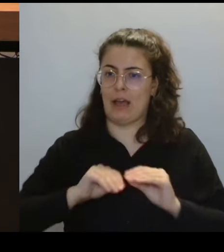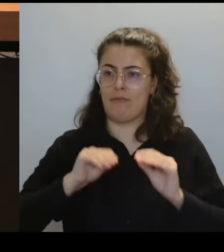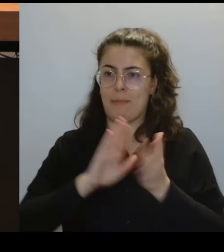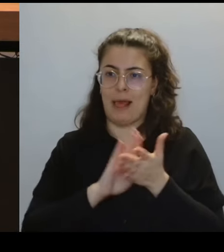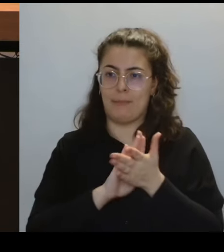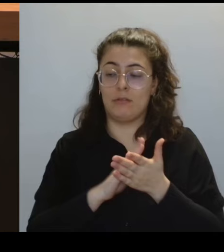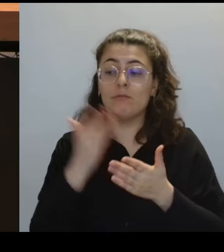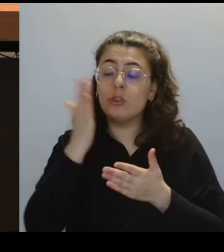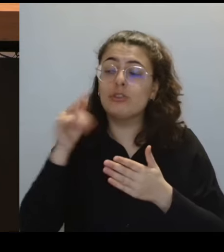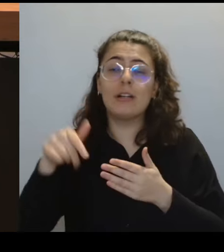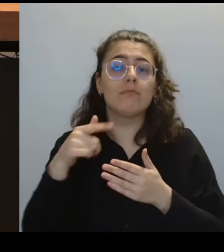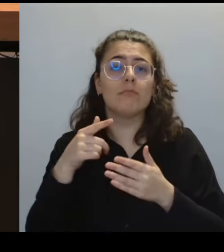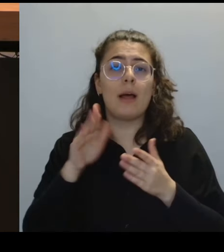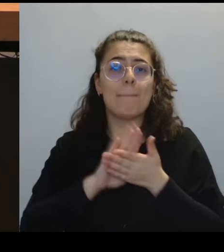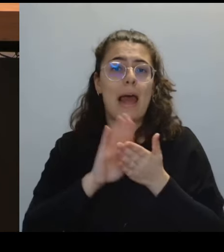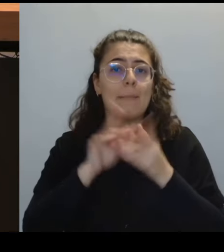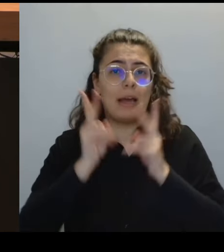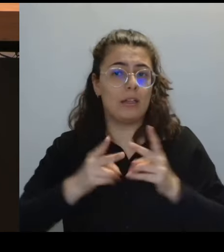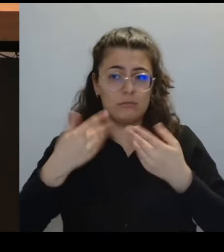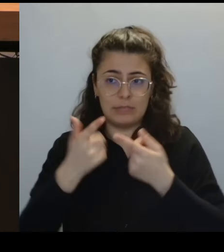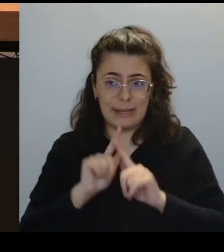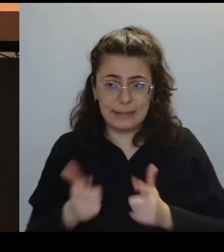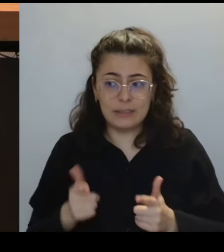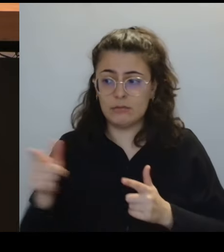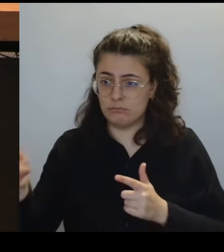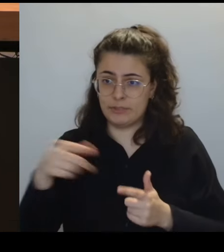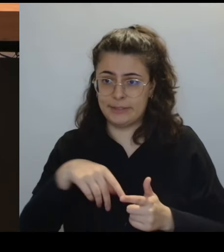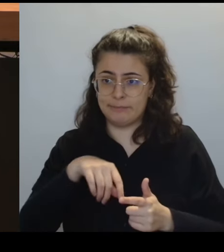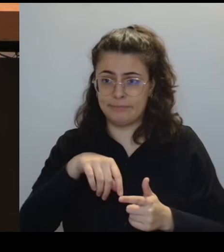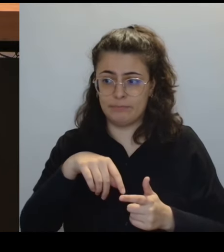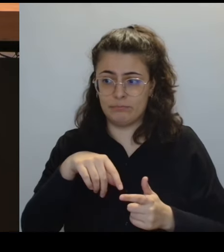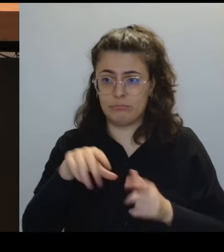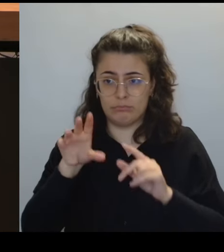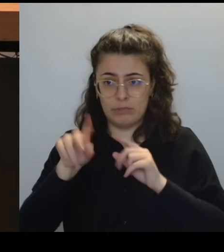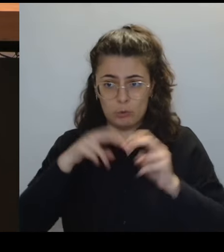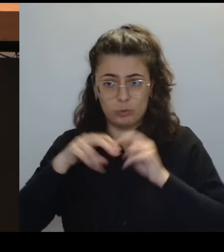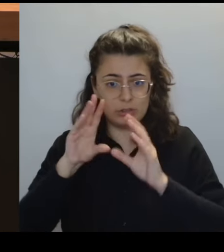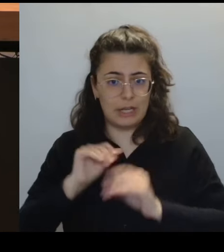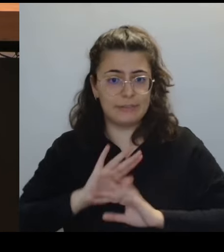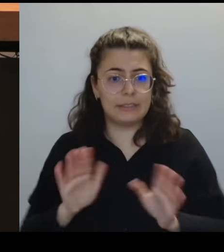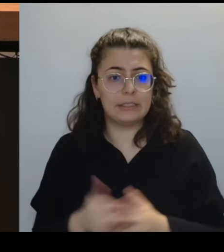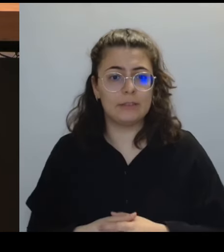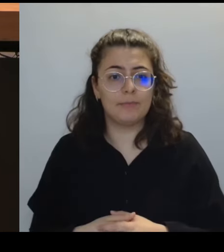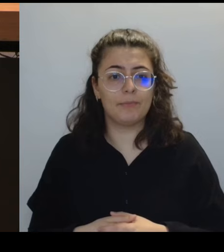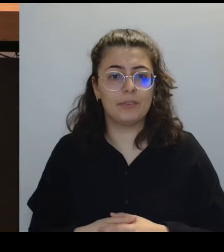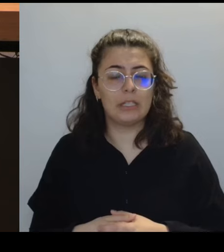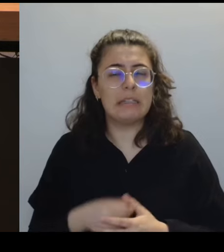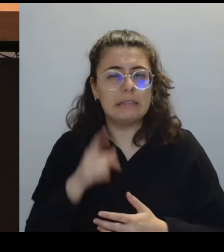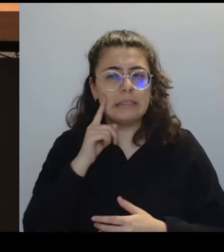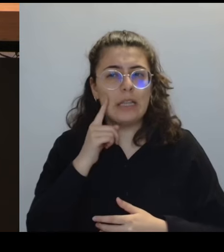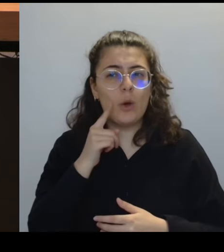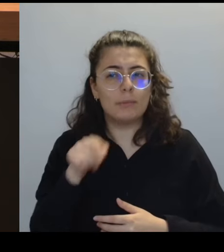Privileg nicht profitieren dürfen. Ich glaube, das ist legitim. Das ist nicht diskriminierend.